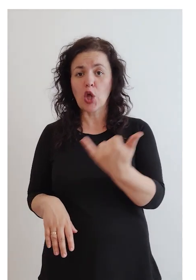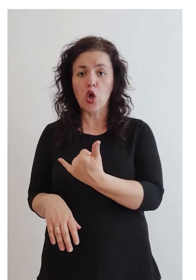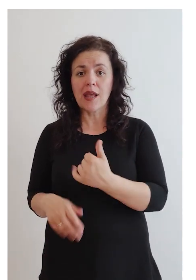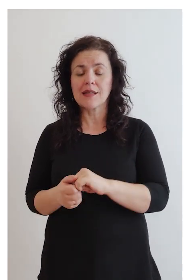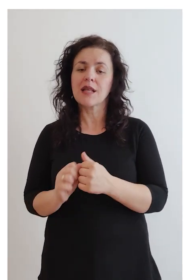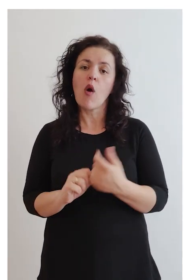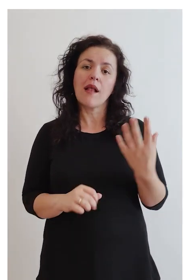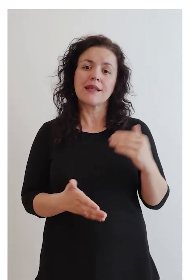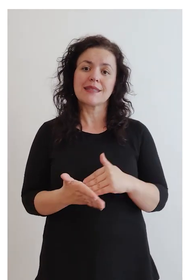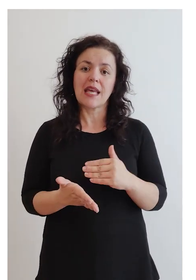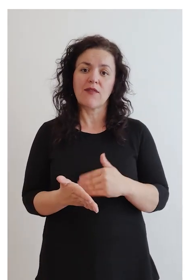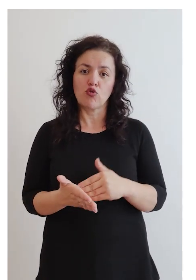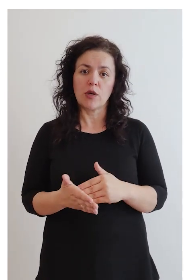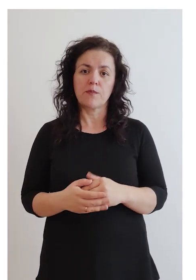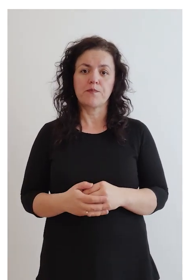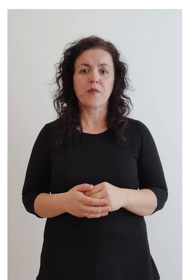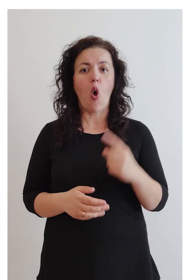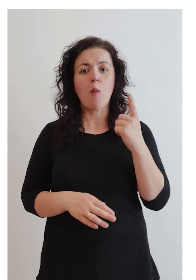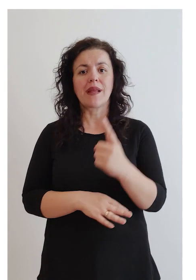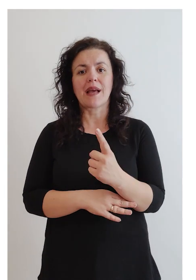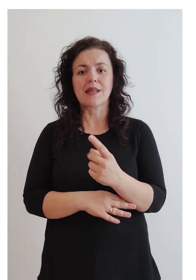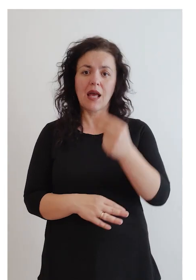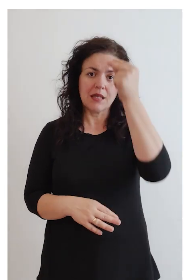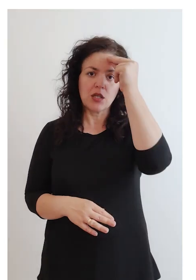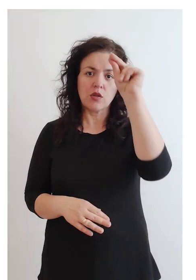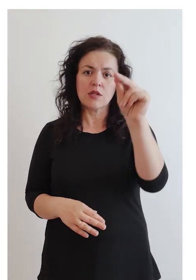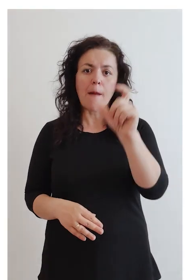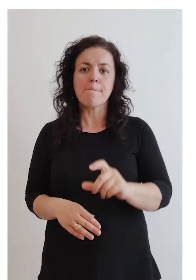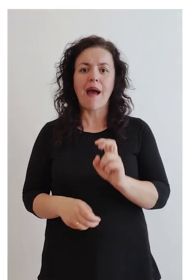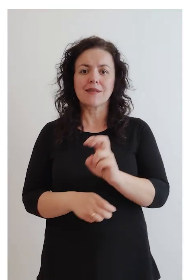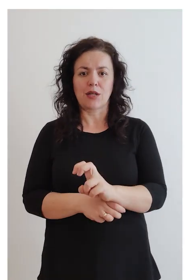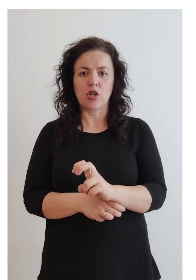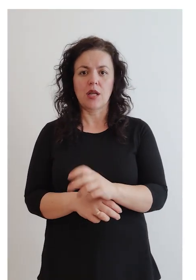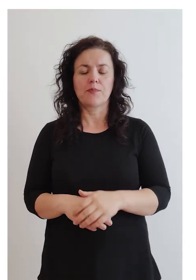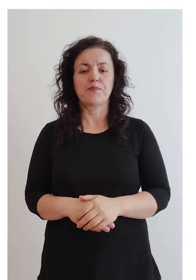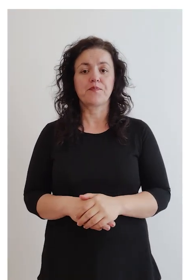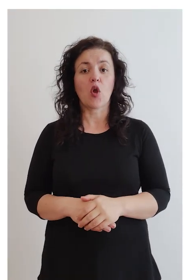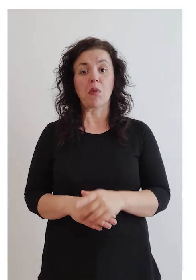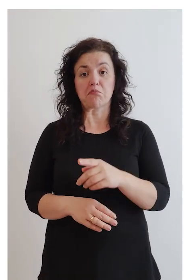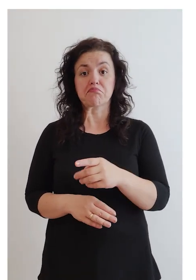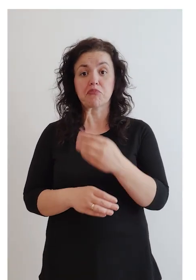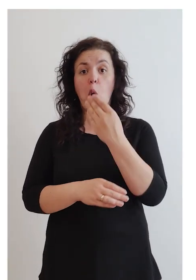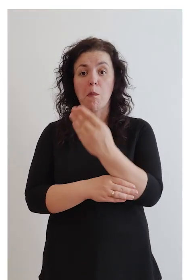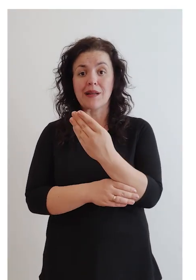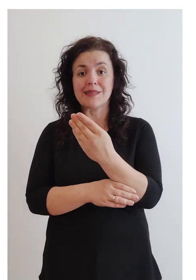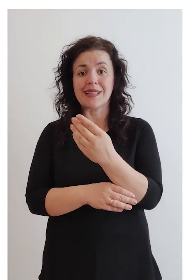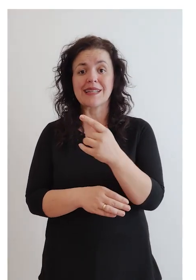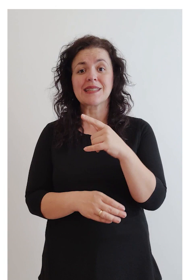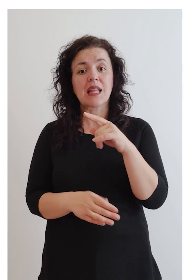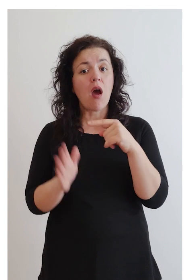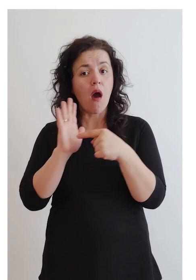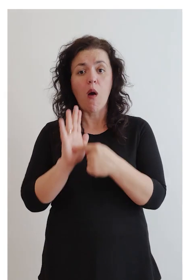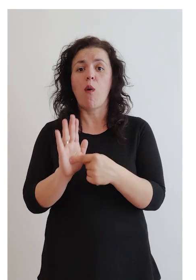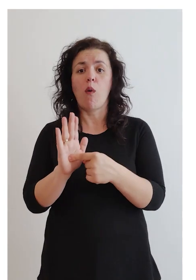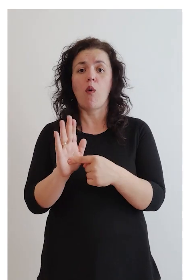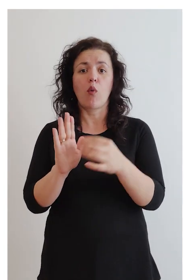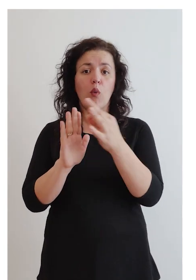Companiile aeriene sunt obligate să afișeze un anunț la ghișeile de check-in care să precizeze